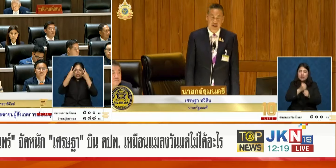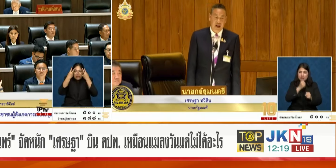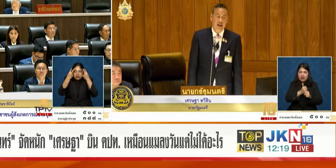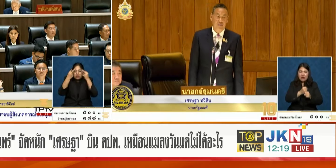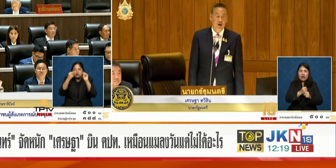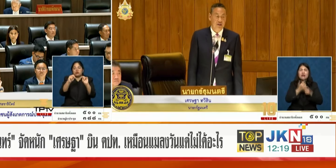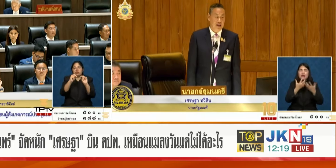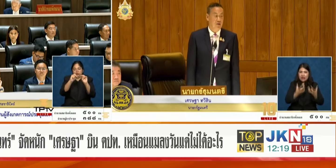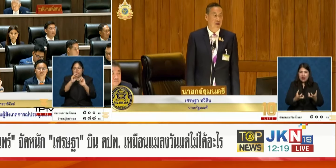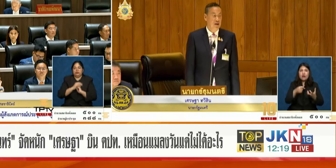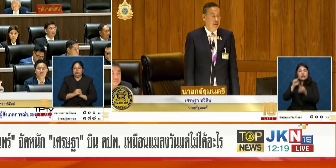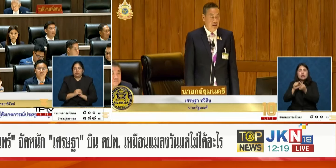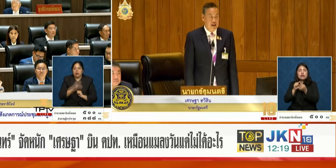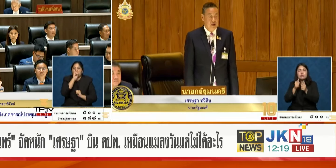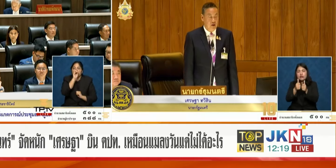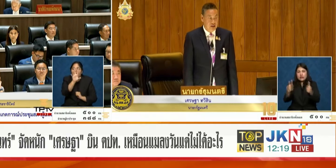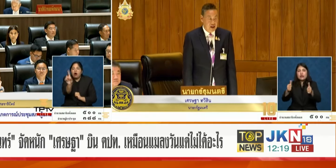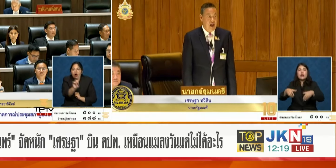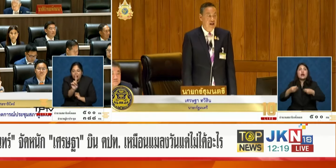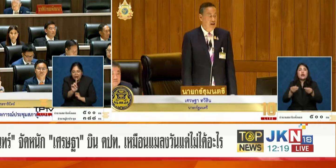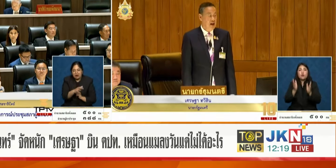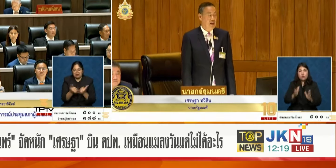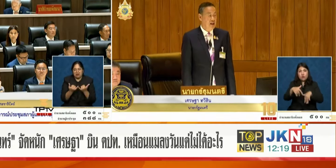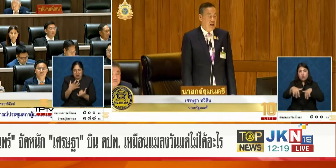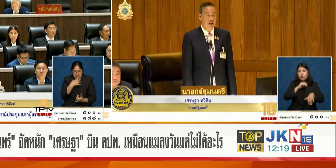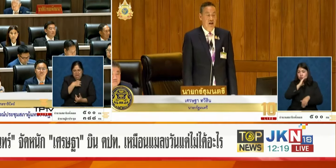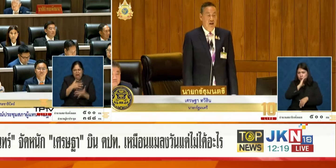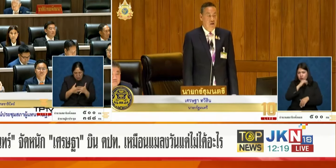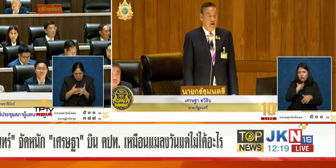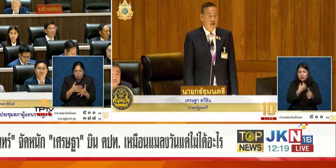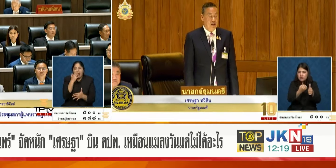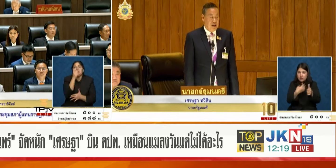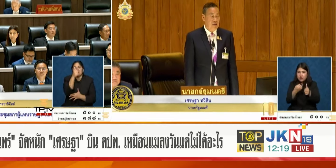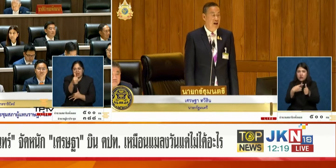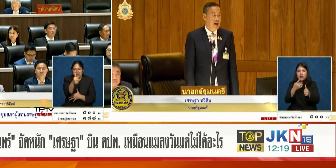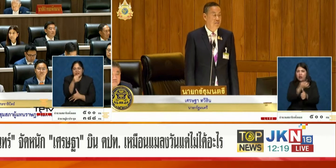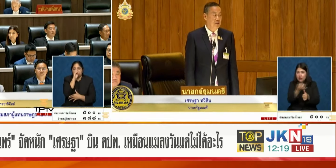รัฐมนตรีลงทุนนั่งรถประจำตำแหน่งไปพบถึง บ้านและยินดีเปิดโอกาสให้รัฐมนตรีขึ้นไป